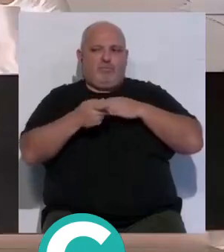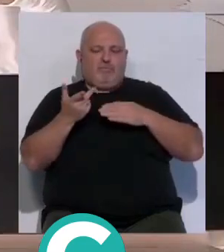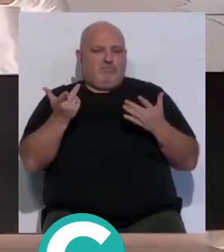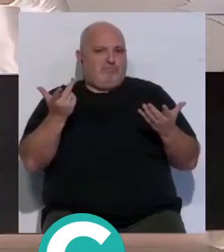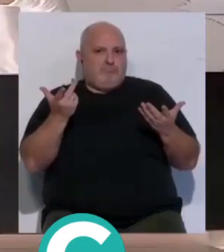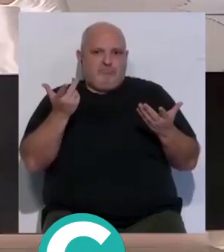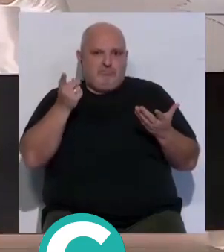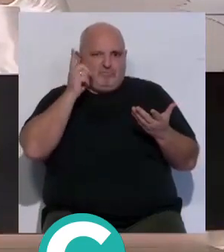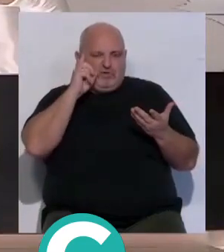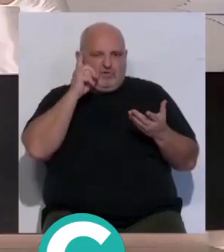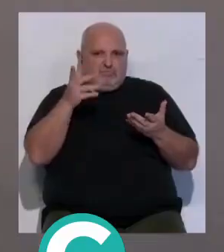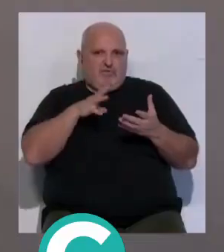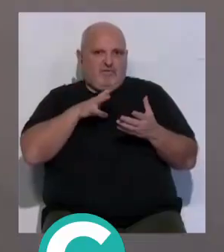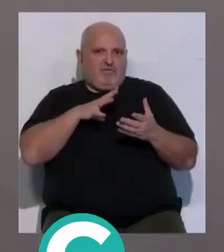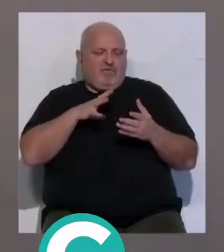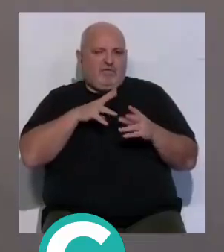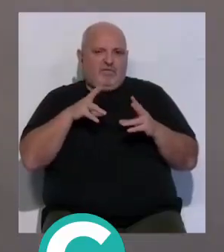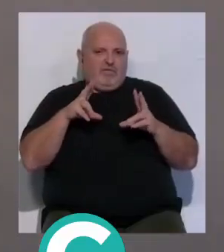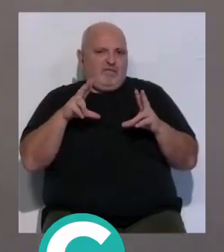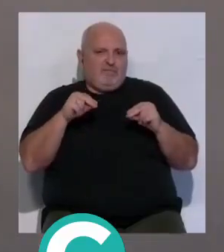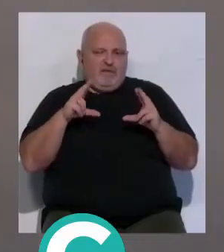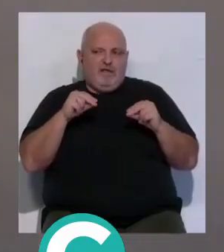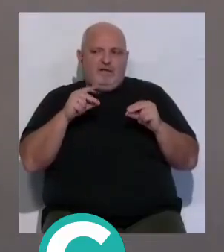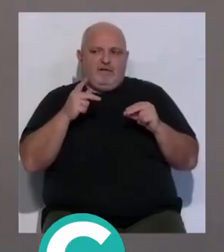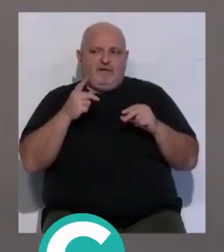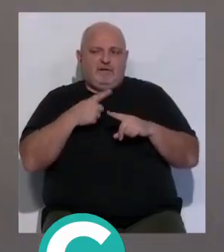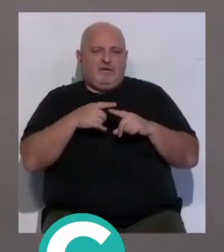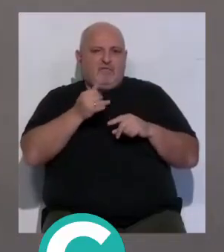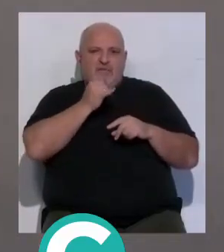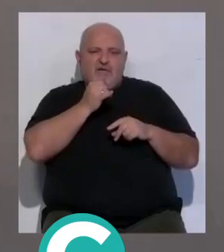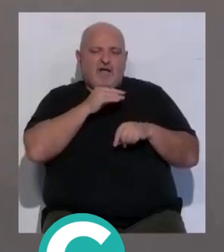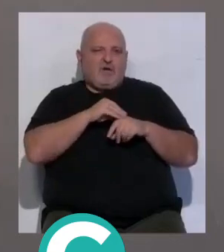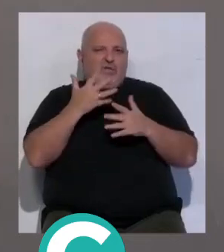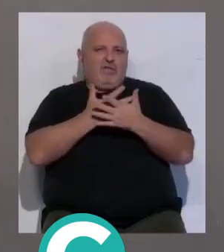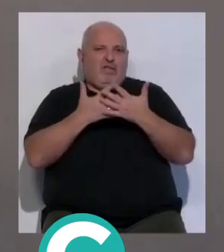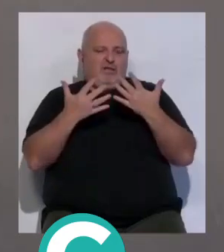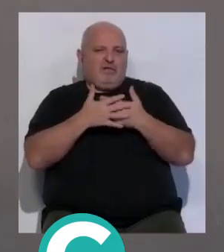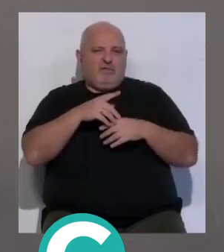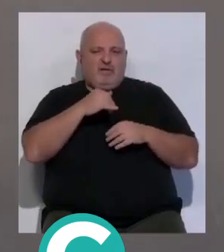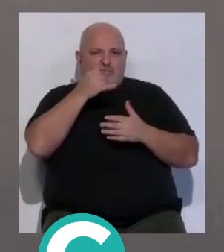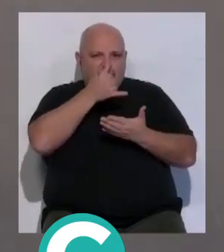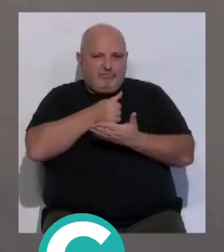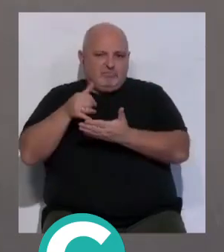pensando o cómo están con temas no sé si de bebida o de otro de estupefacientes que le hacen hacer